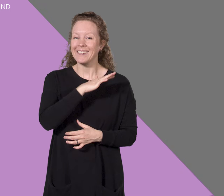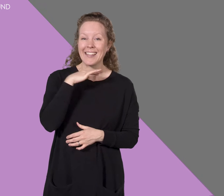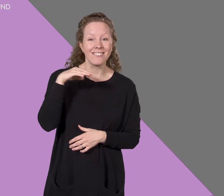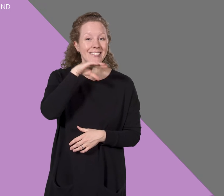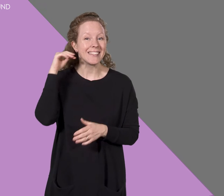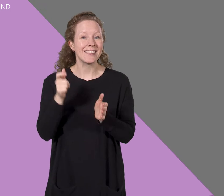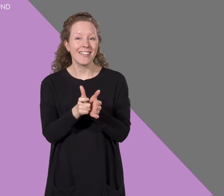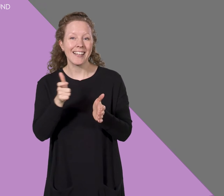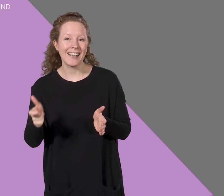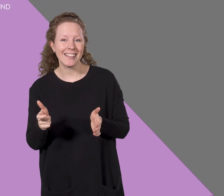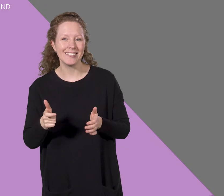Trevlig Svenska veckan!